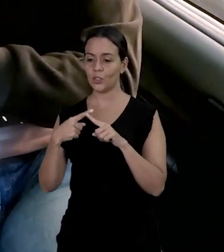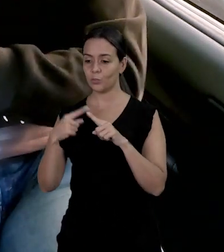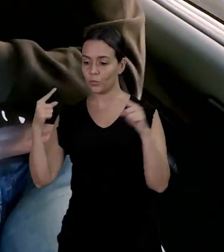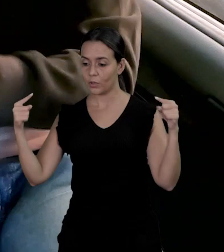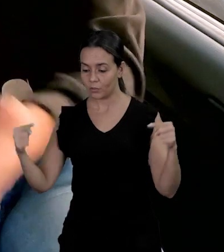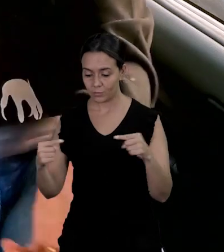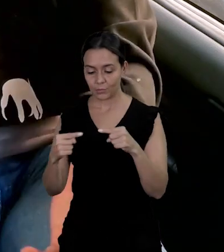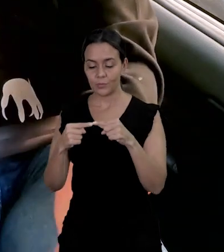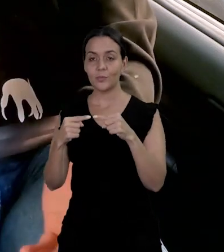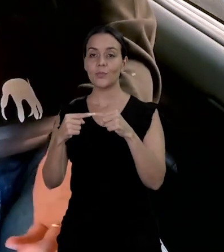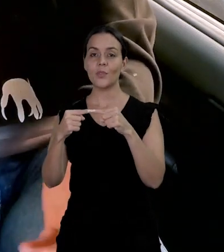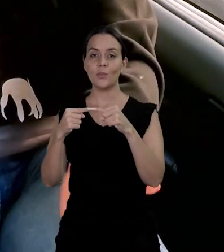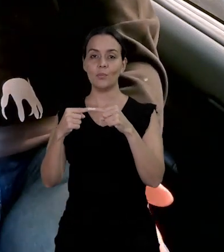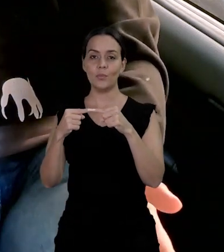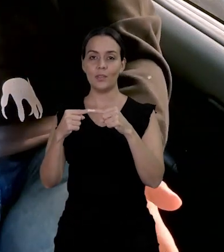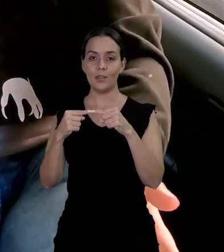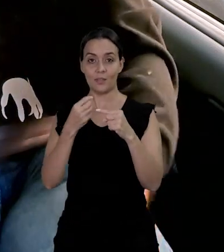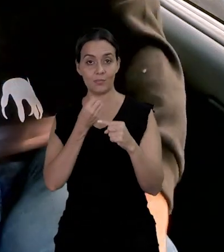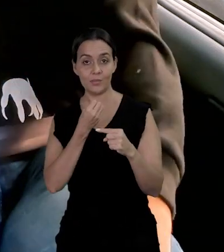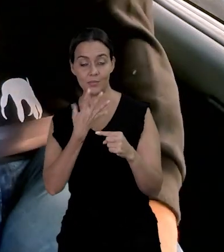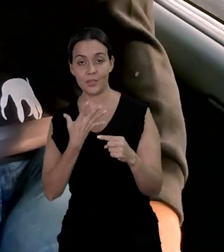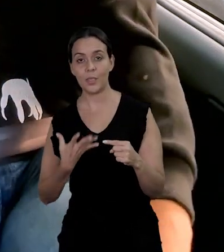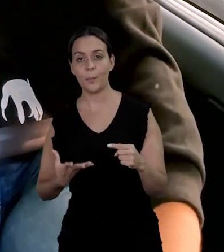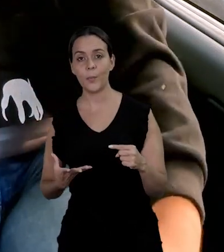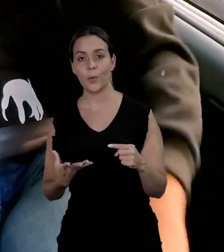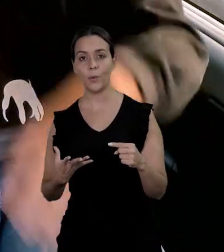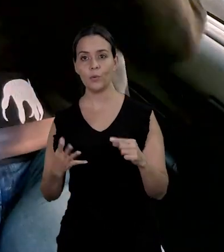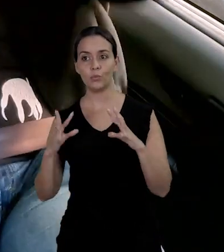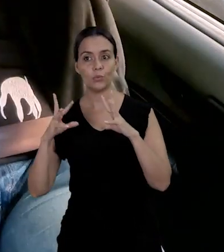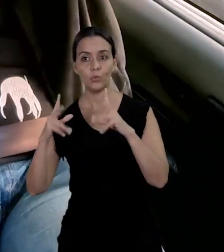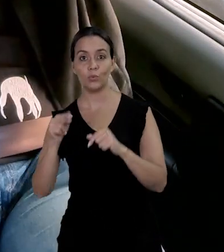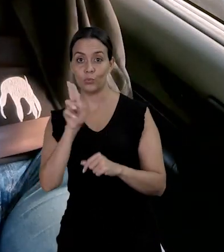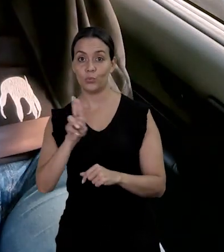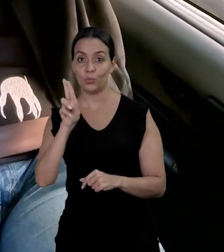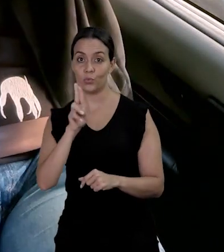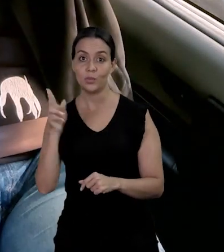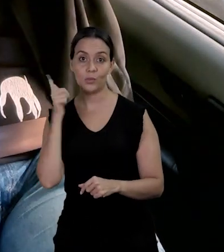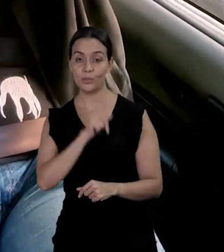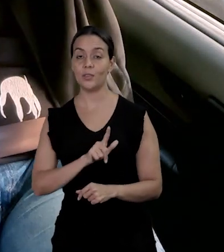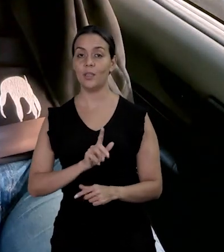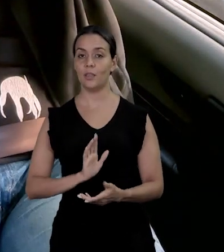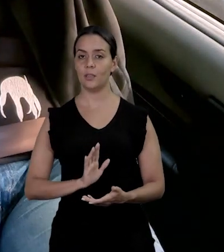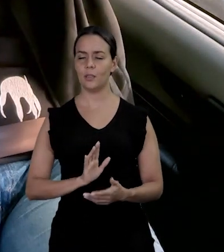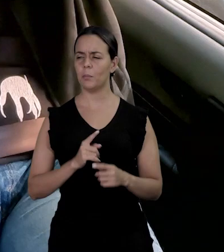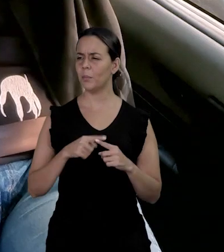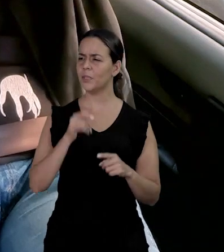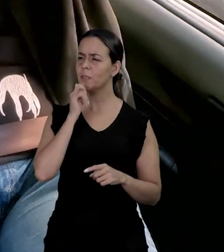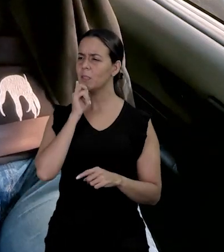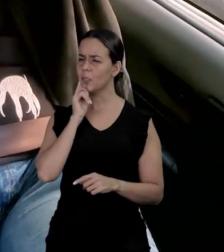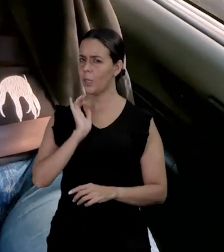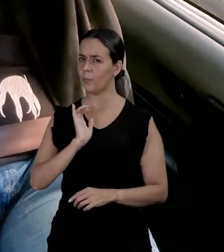mecanísticamente, a vacina funciona para todos, em média. Só que isso não conversa com a realidade individual. Então, por exemplo,